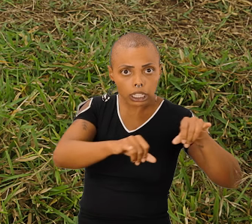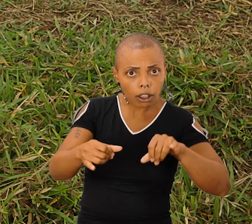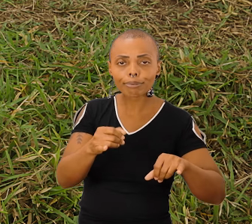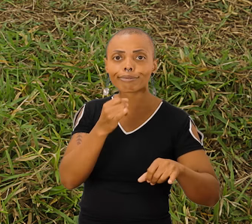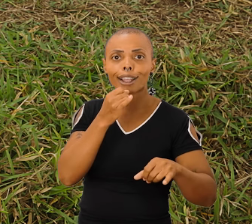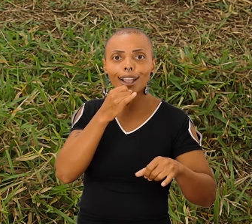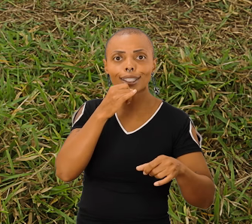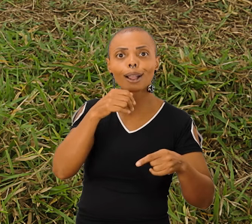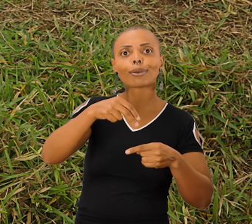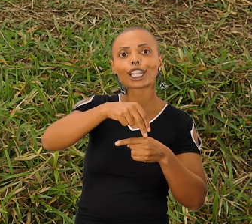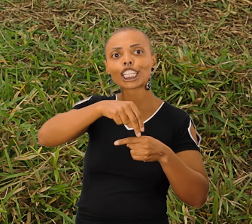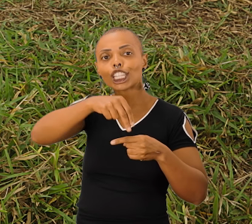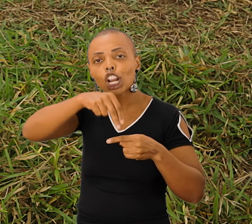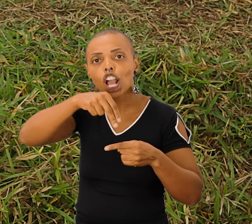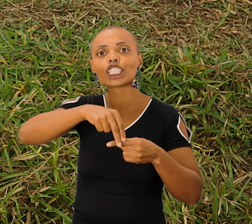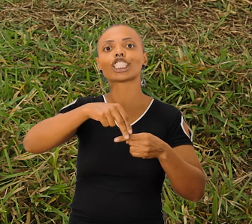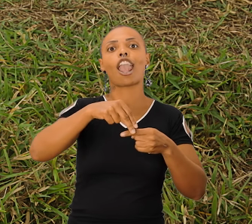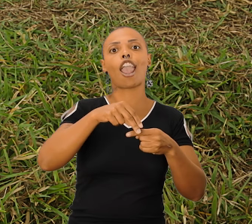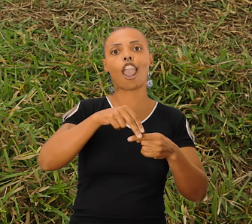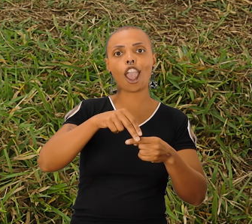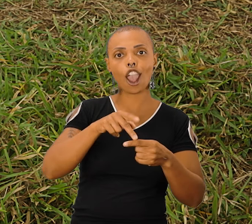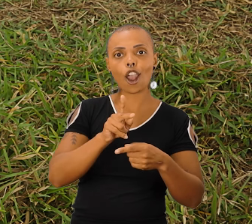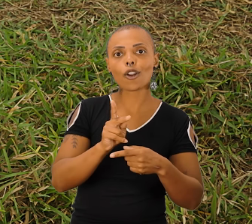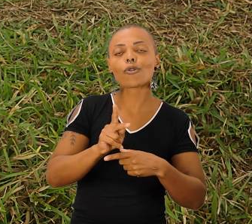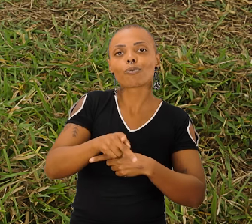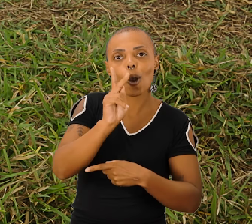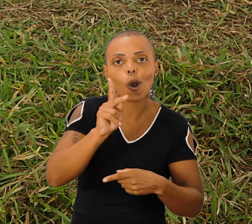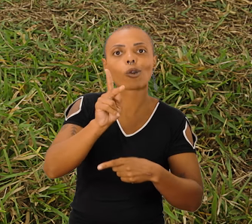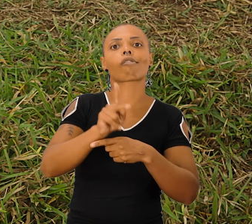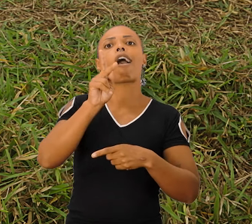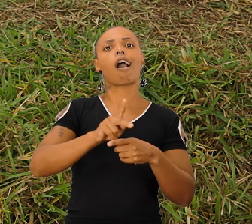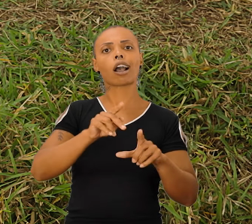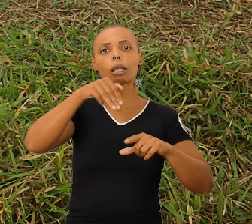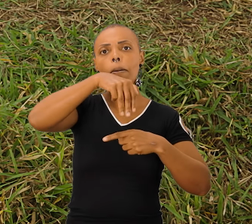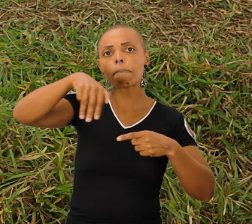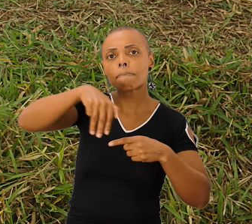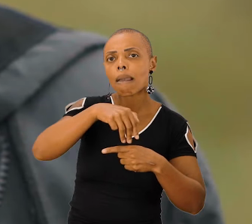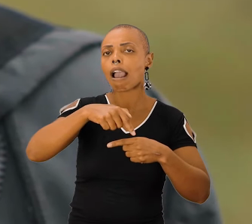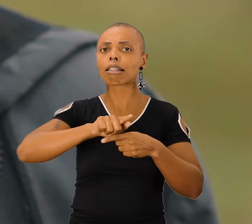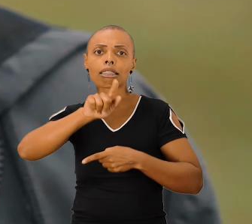como Nitrogênio, Fósforo, Potássio, Magnésio e outros absorvidos pelas plantas.